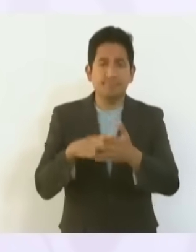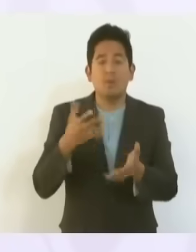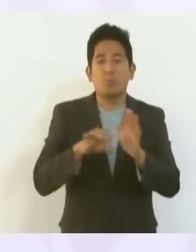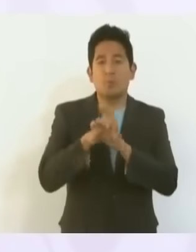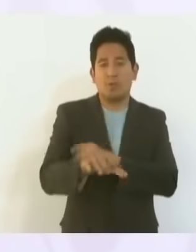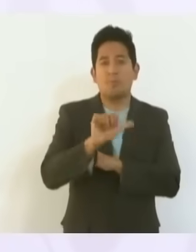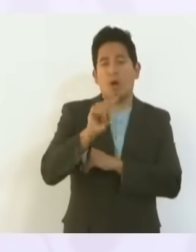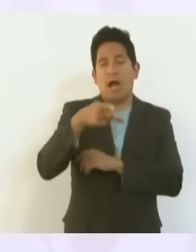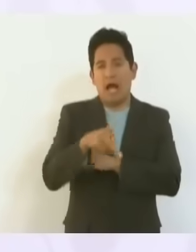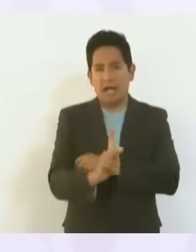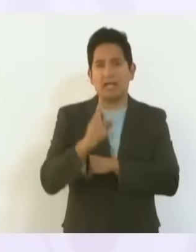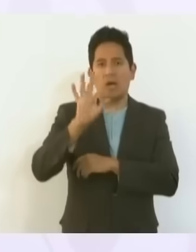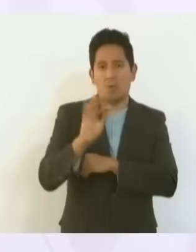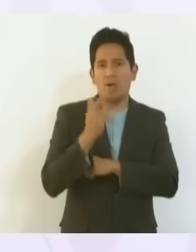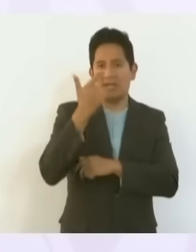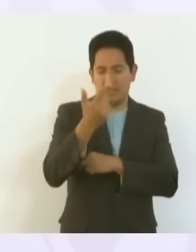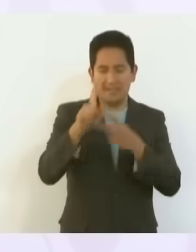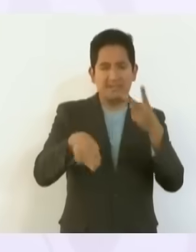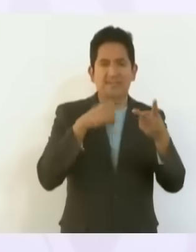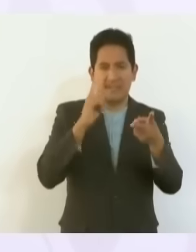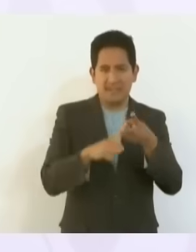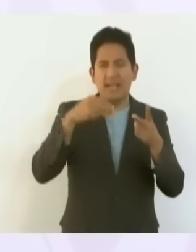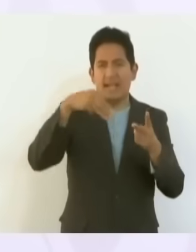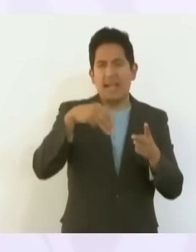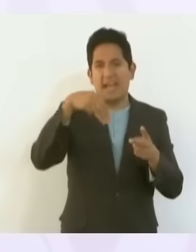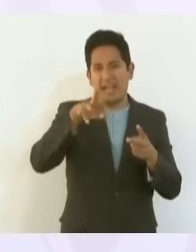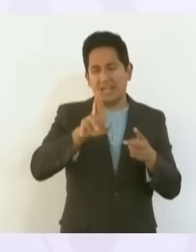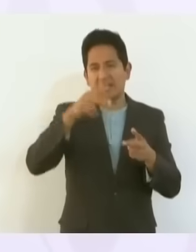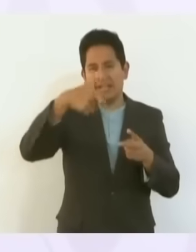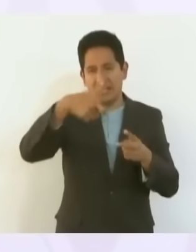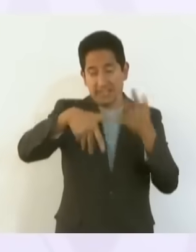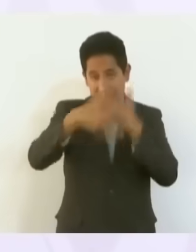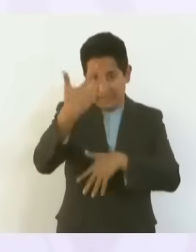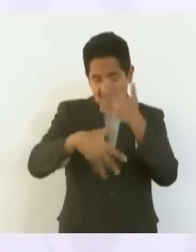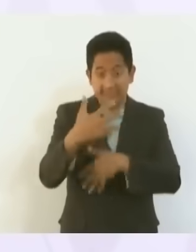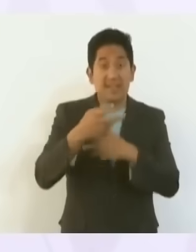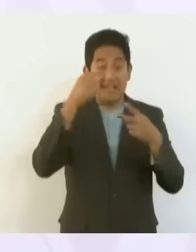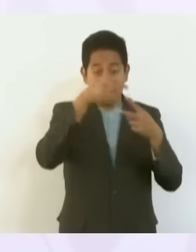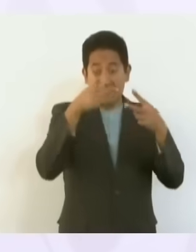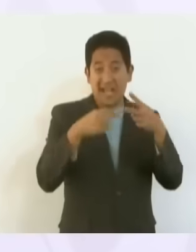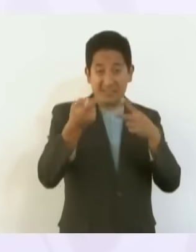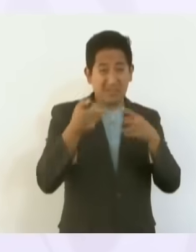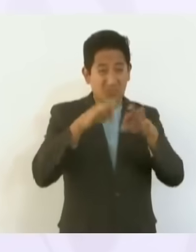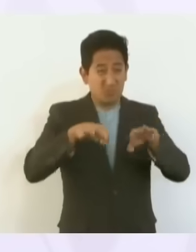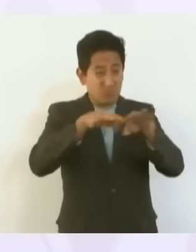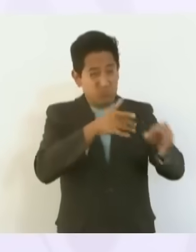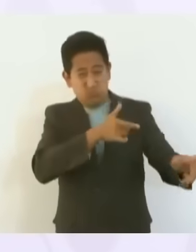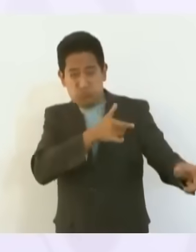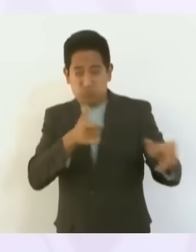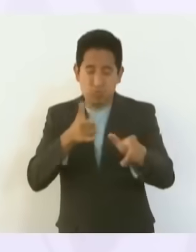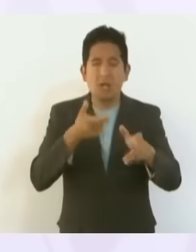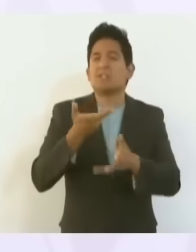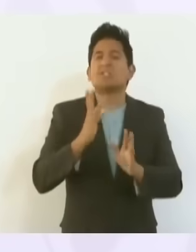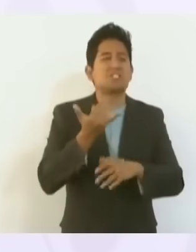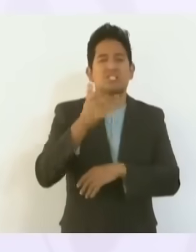R15, M16, que tienen una capacidad de letalidad enorme, ya no representan un riesgo en los hogares